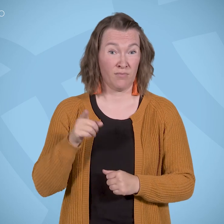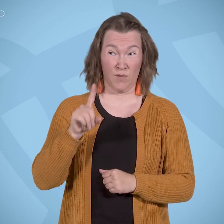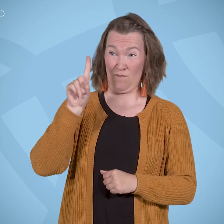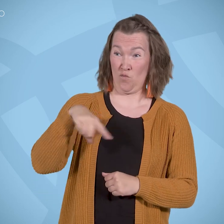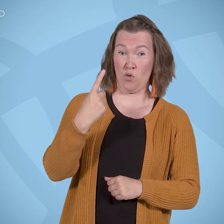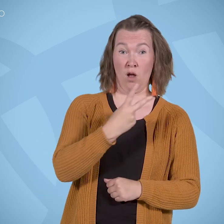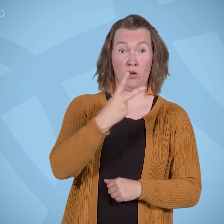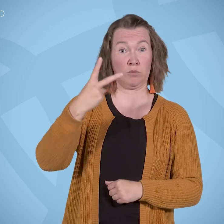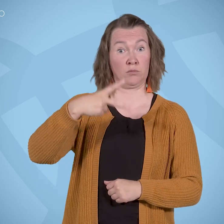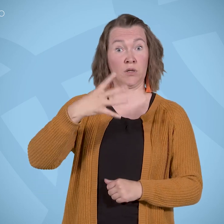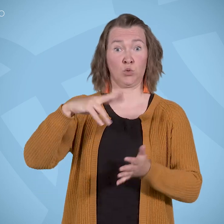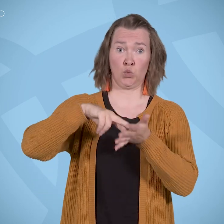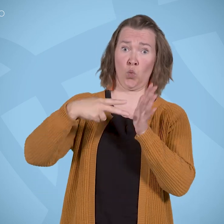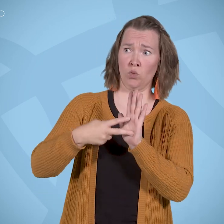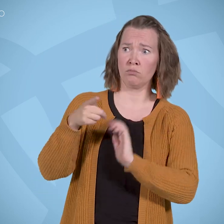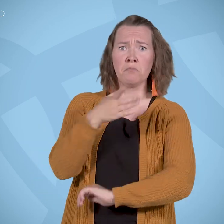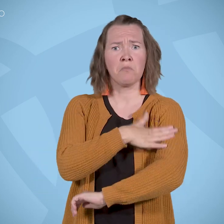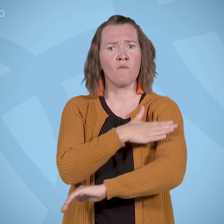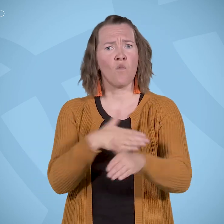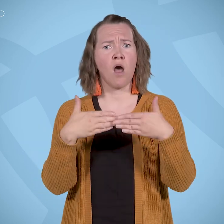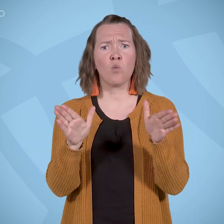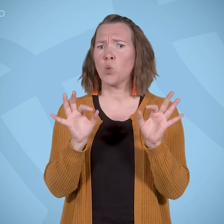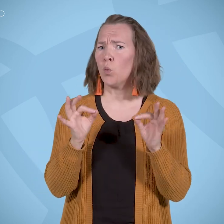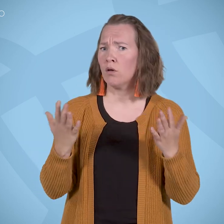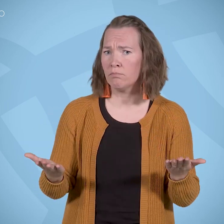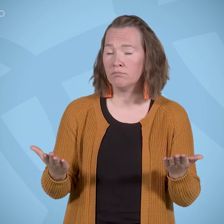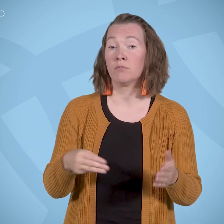Vuonna 2024 palvelun on suunniteltu olevan auki -